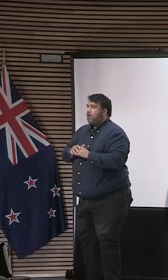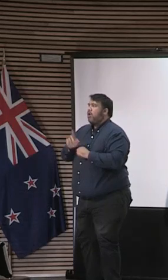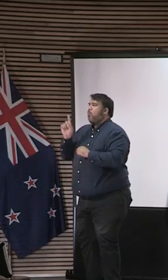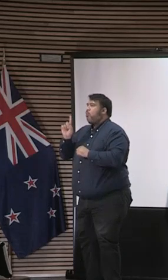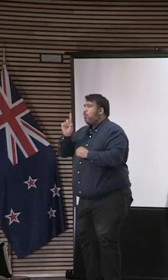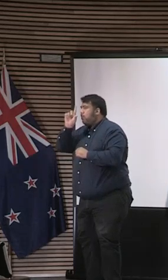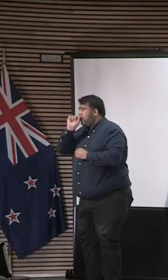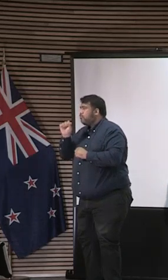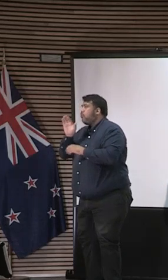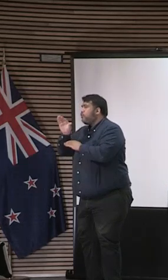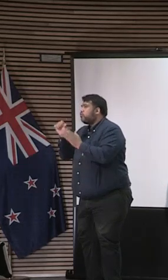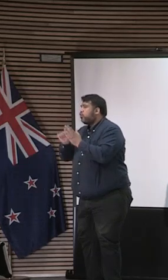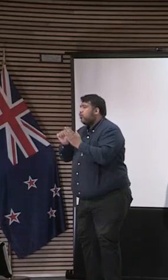neke taatau ki tetahi waahi ka